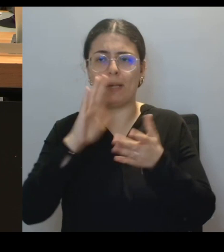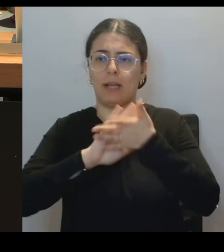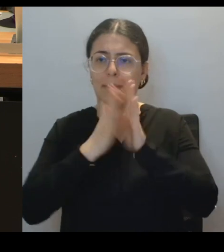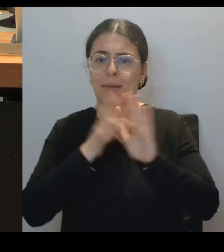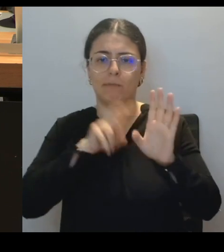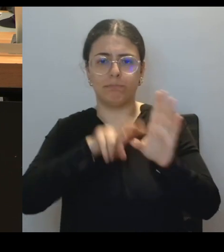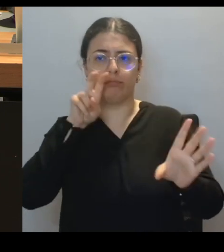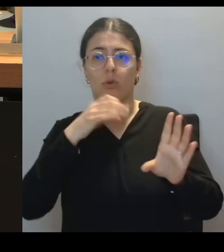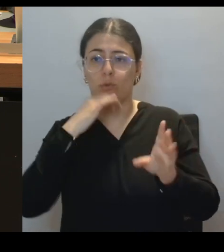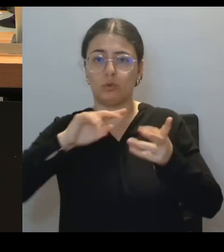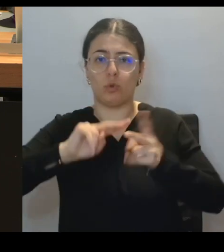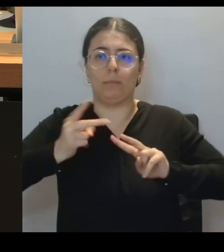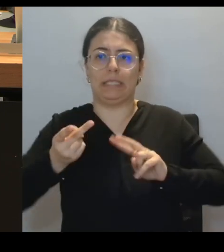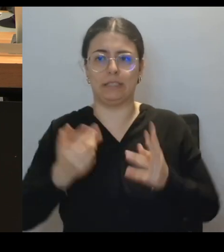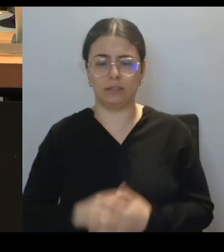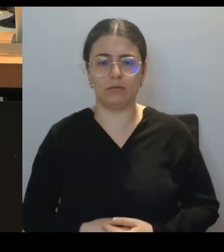Wo ist also Ihr verdammtes Problem